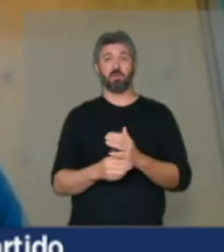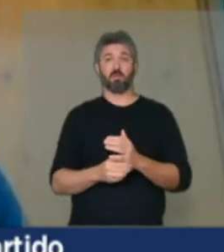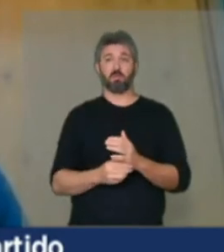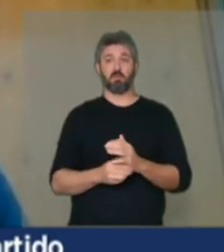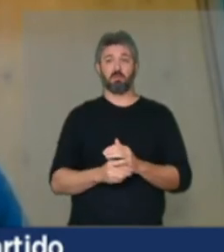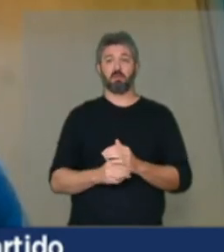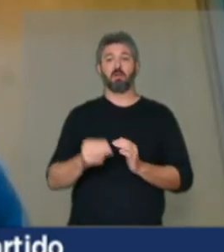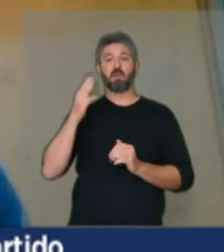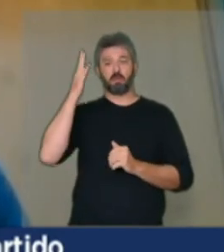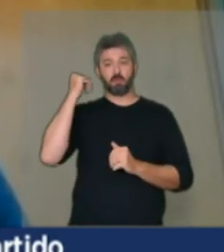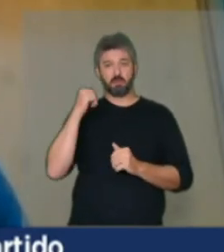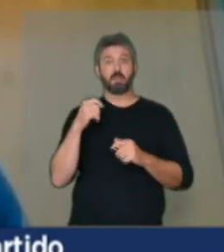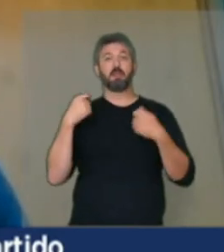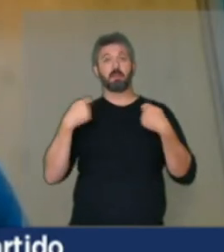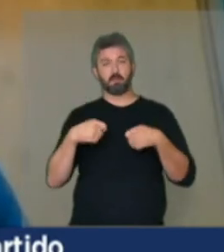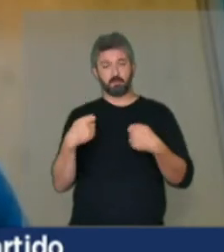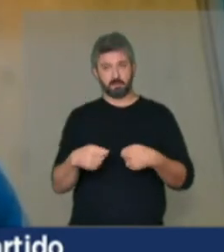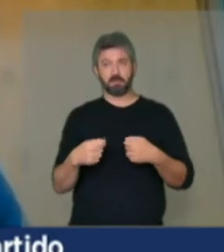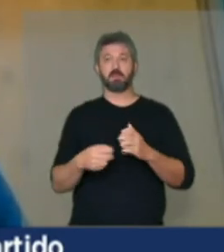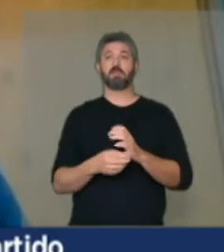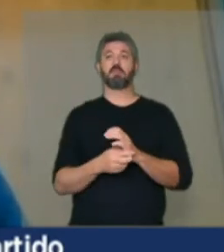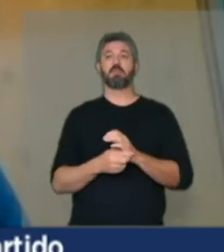SITUAÇÃO QUE PRECISA SER... TER UMA ATENÇÃO, PRECISA TER UMA SOLUÇÃO, MAS NÃO